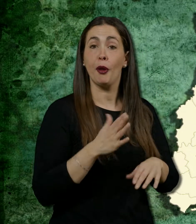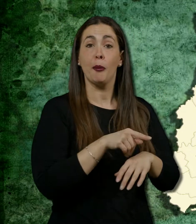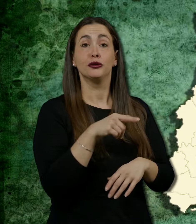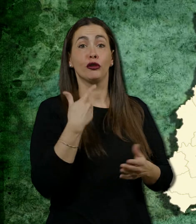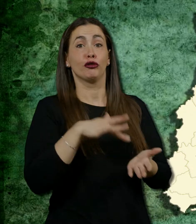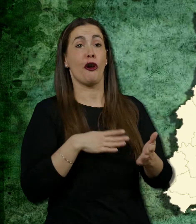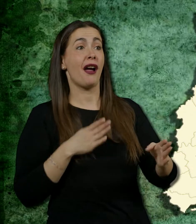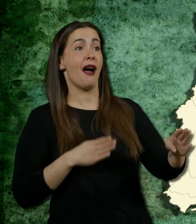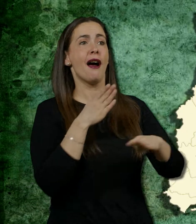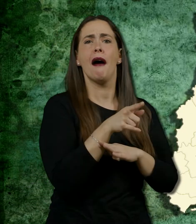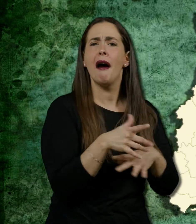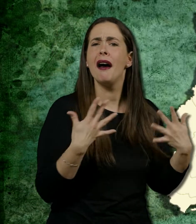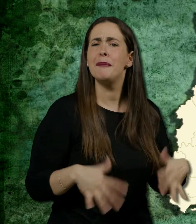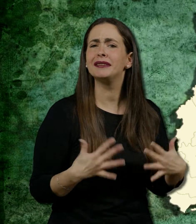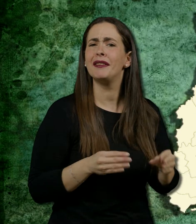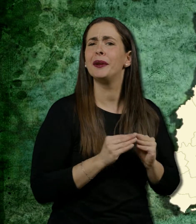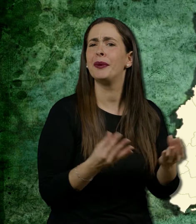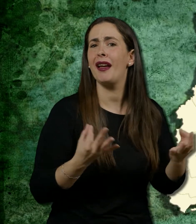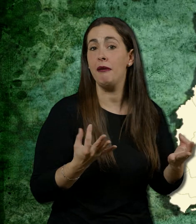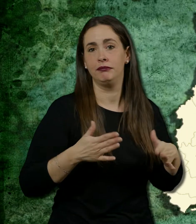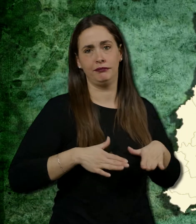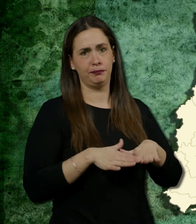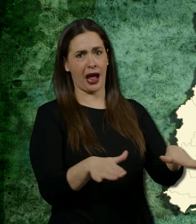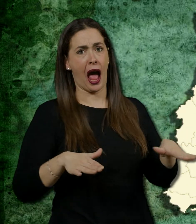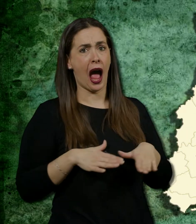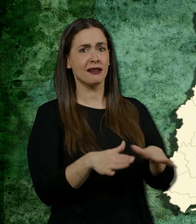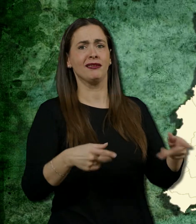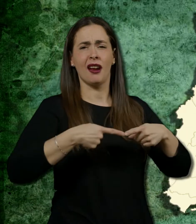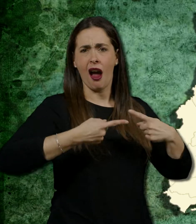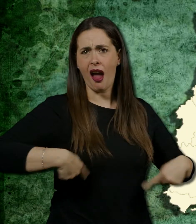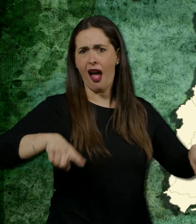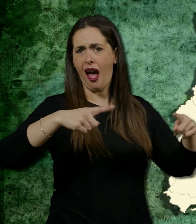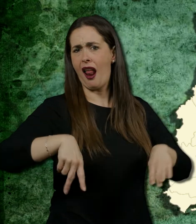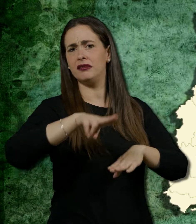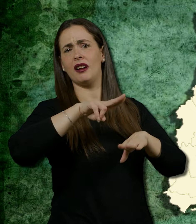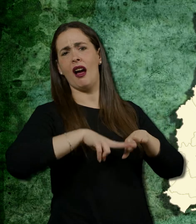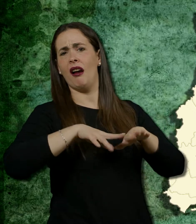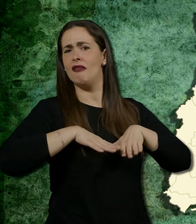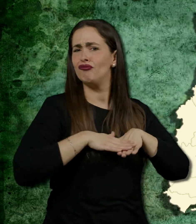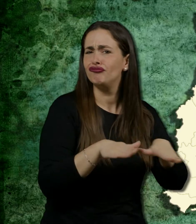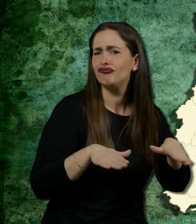Imprescindible: Gaudir de les seves platges i cales.